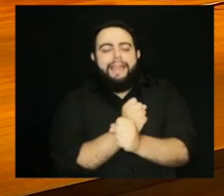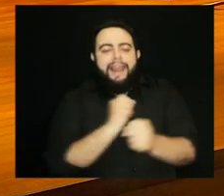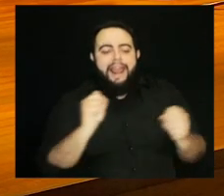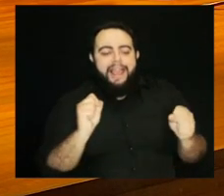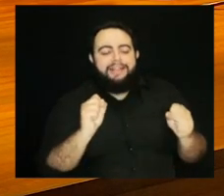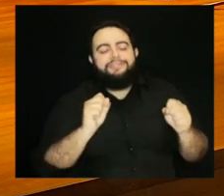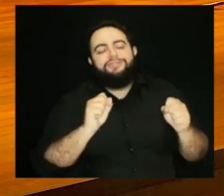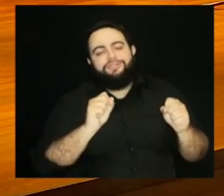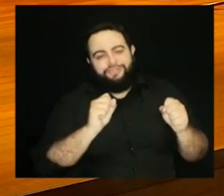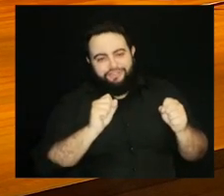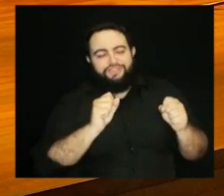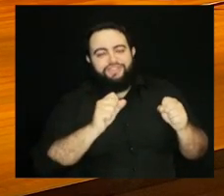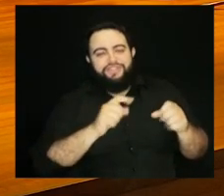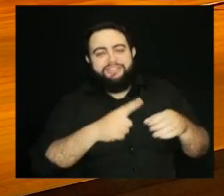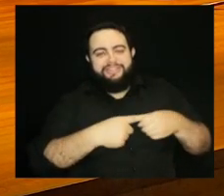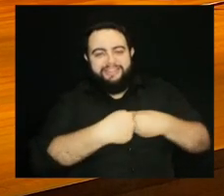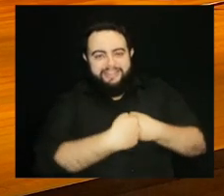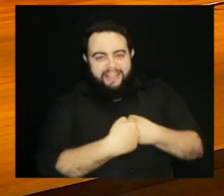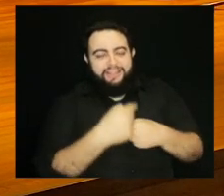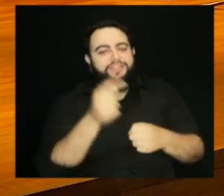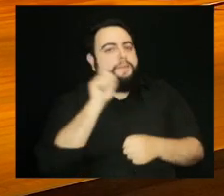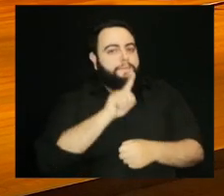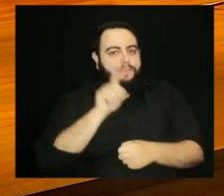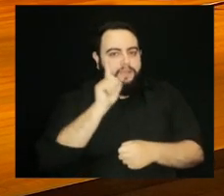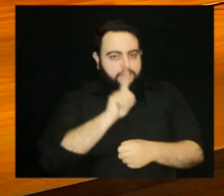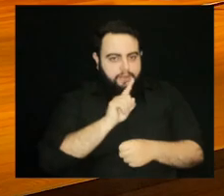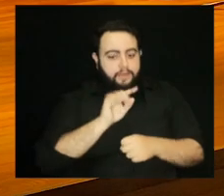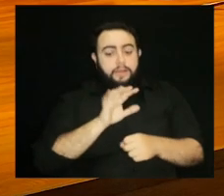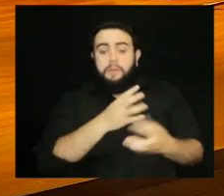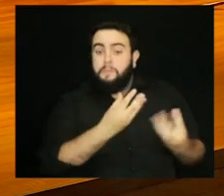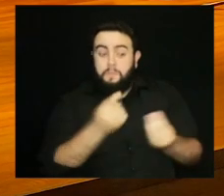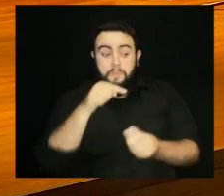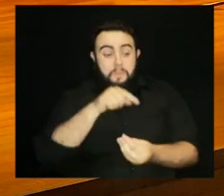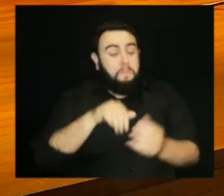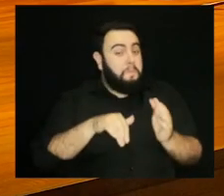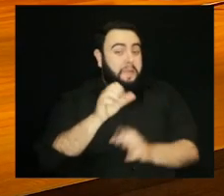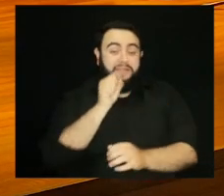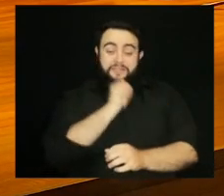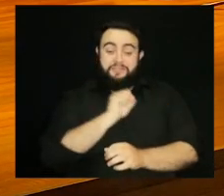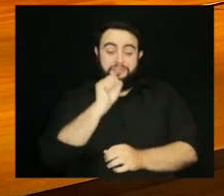geral, mesmo que que muitas delas sejam muito mais antigas do que Porto Alegre. Mas é nessa